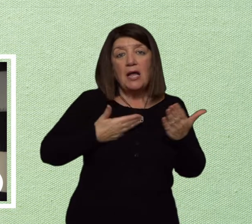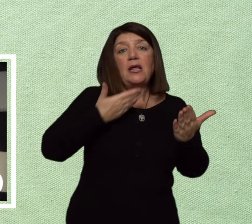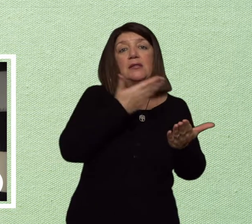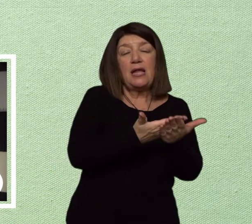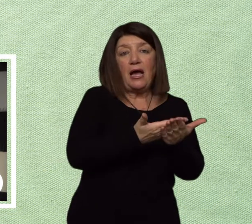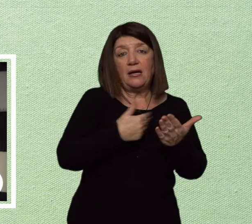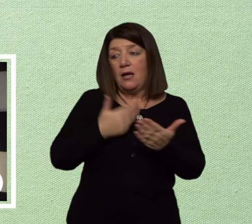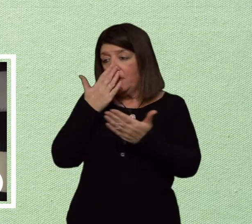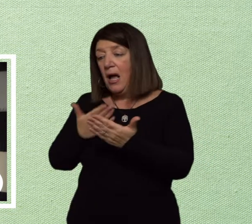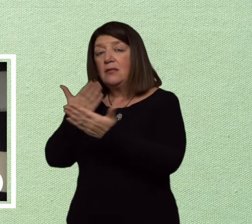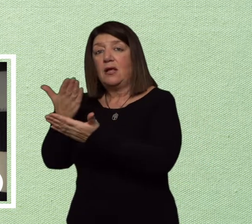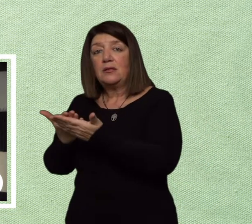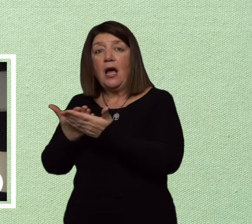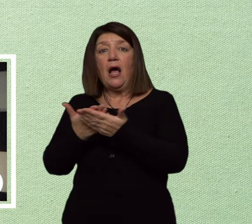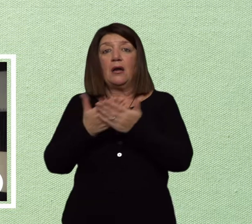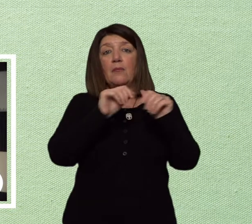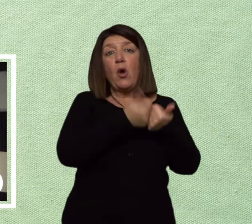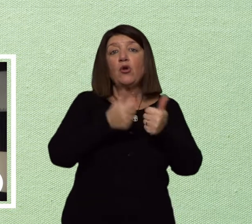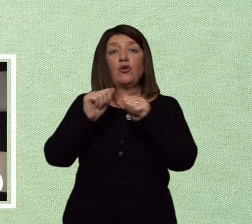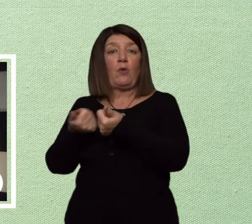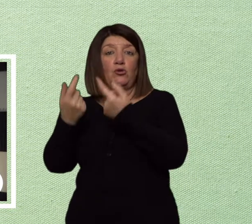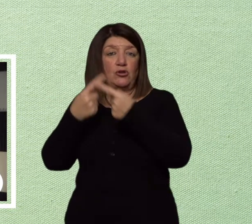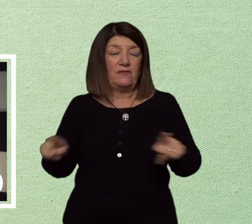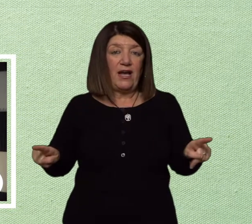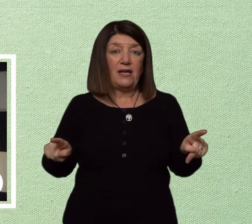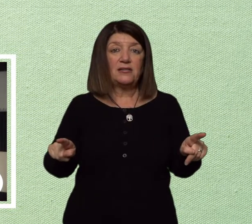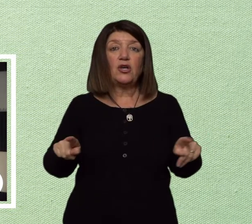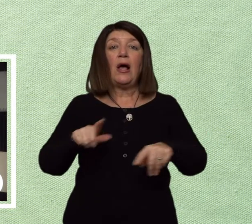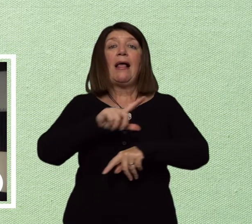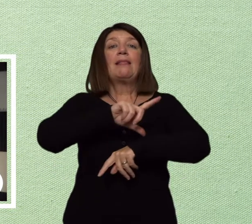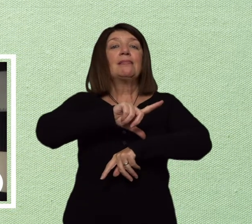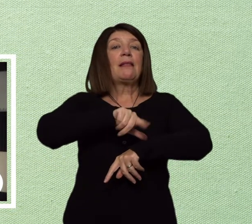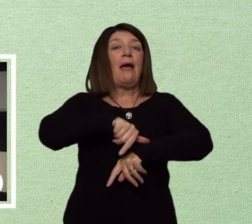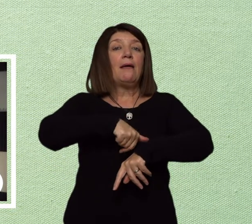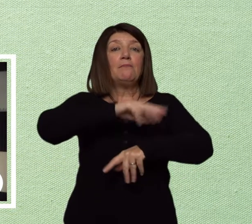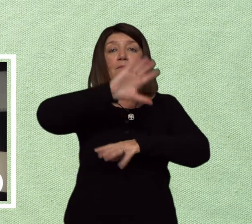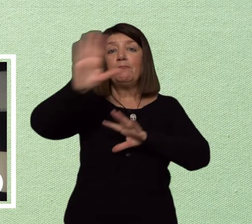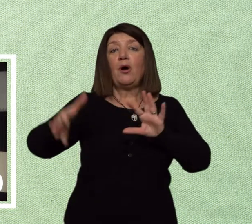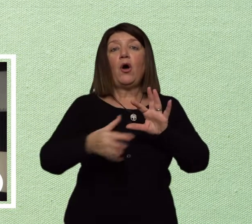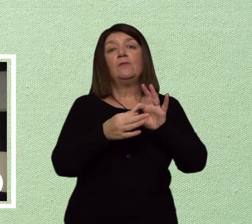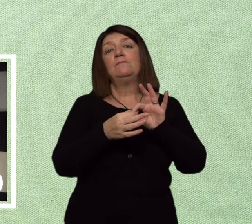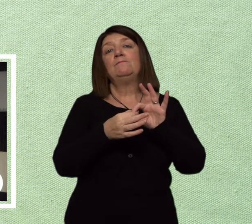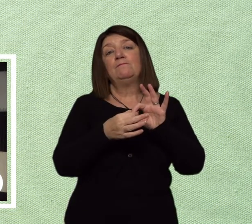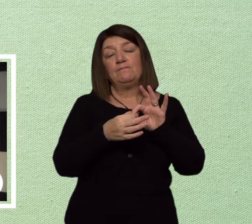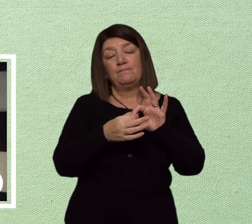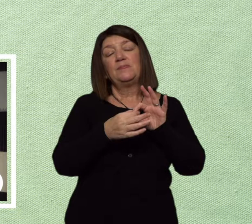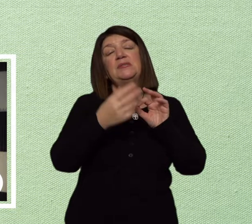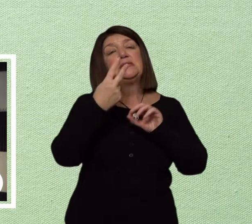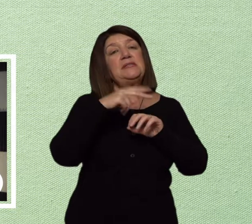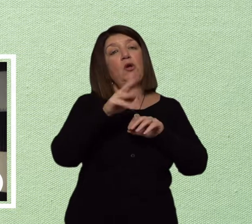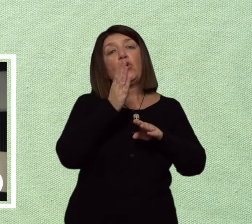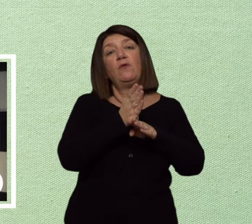Sicuramente il tempo continua a essere un altro, il secondo fattore fondamentale dopo le